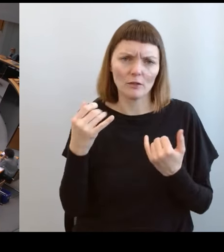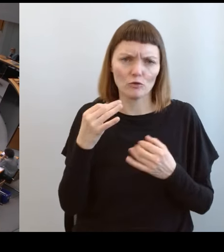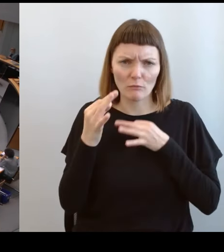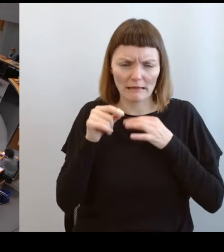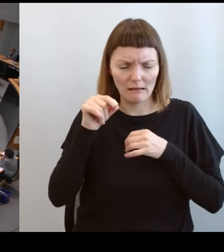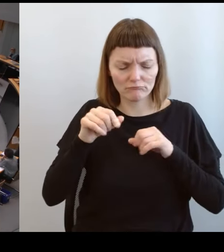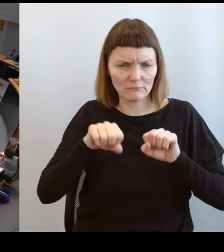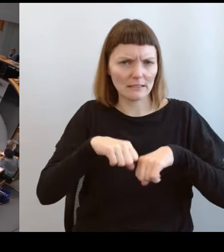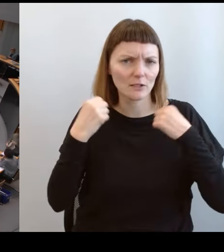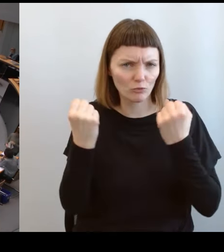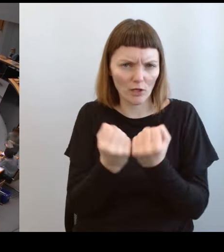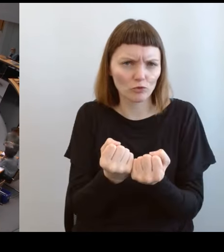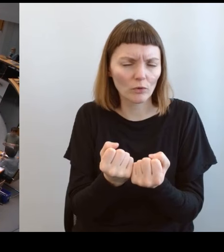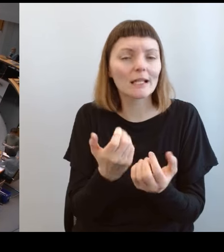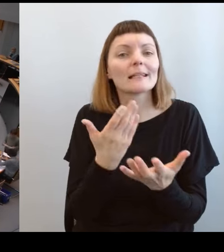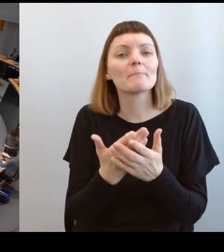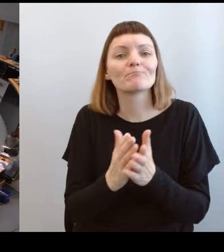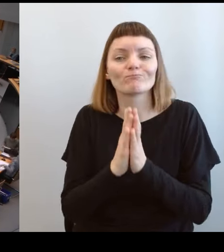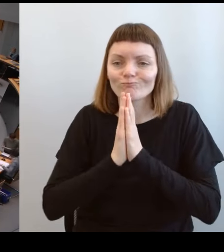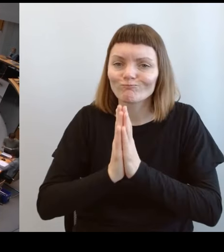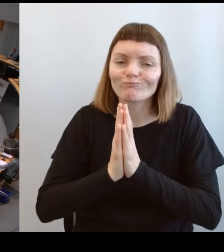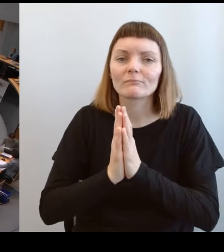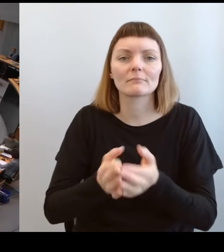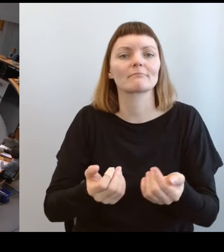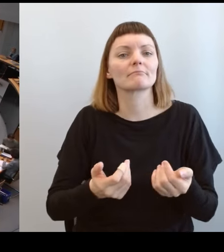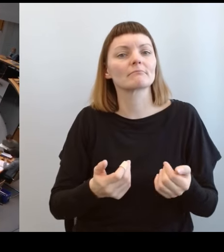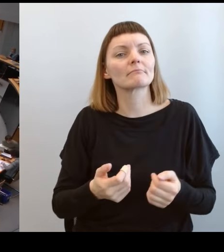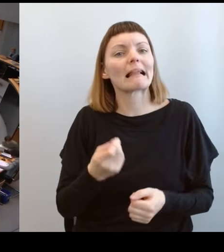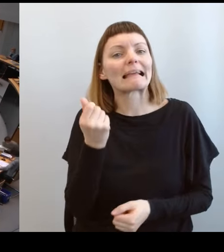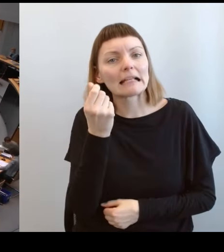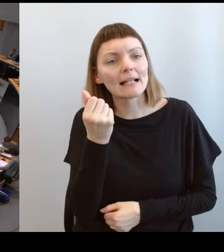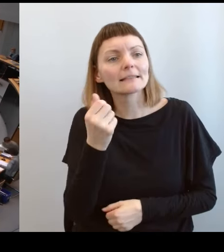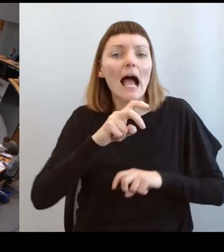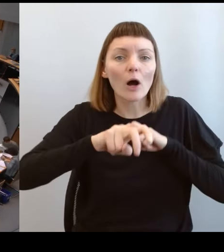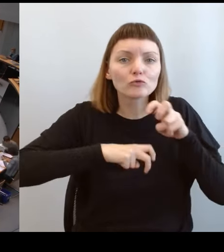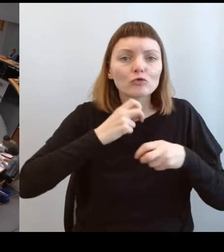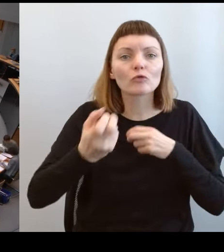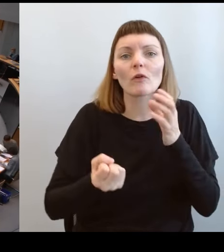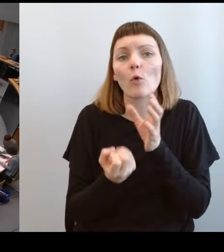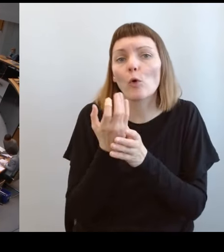Geld nutzen, um die Kultur um den nachhaltigen Tourismus zu stärken und auch in den Breitensport zu gehen.